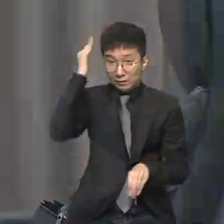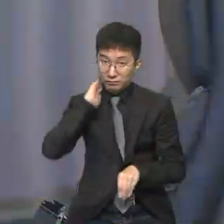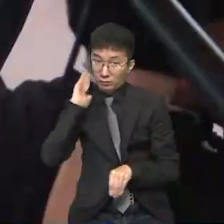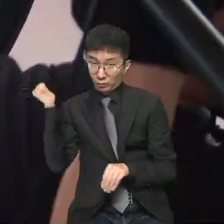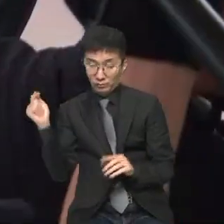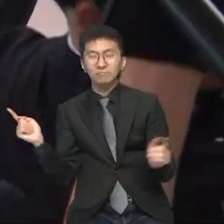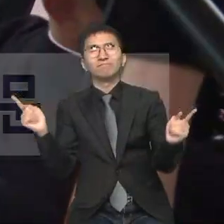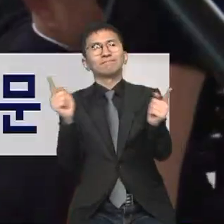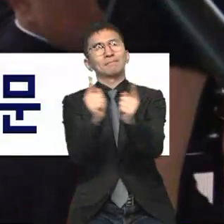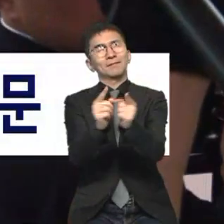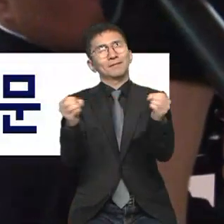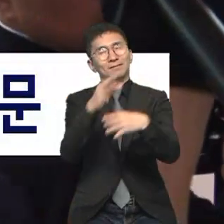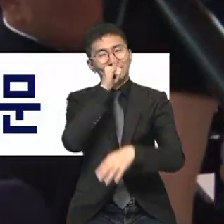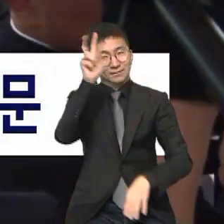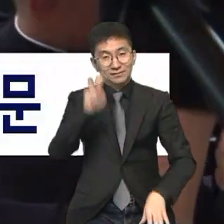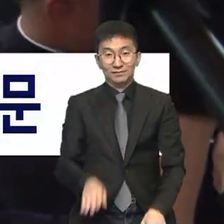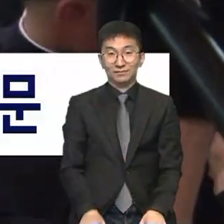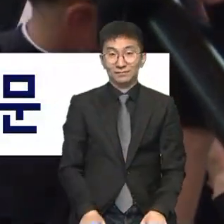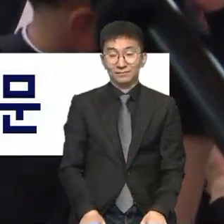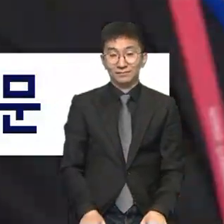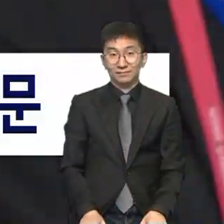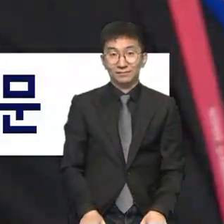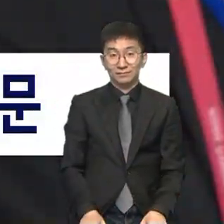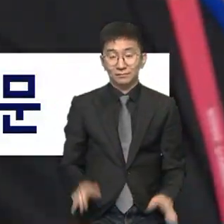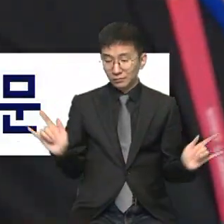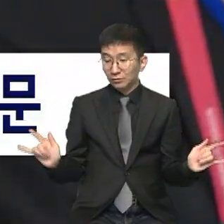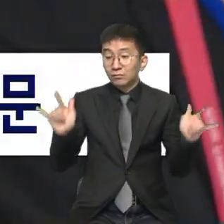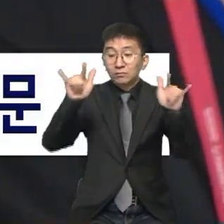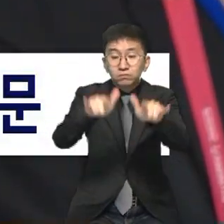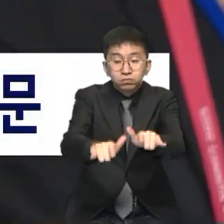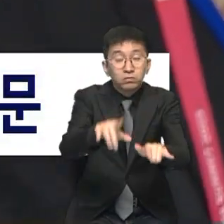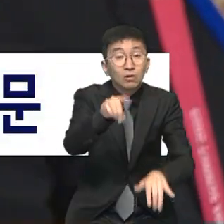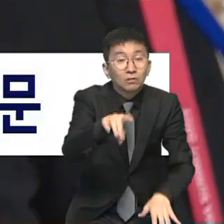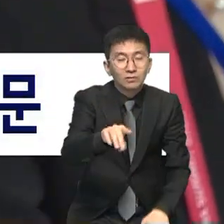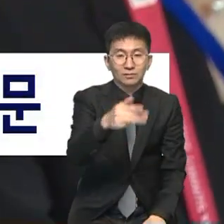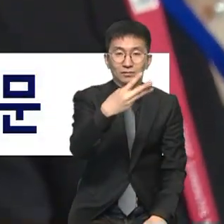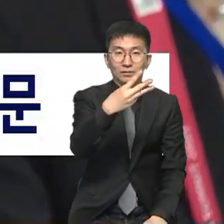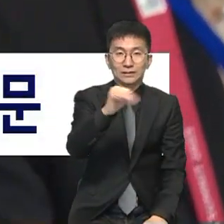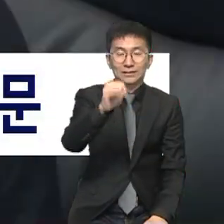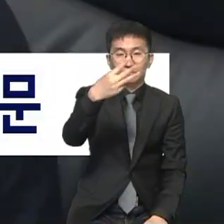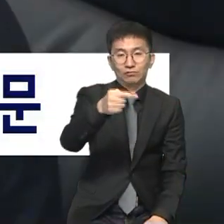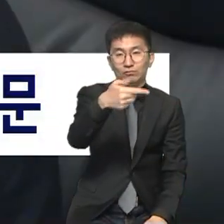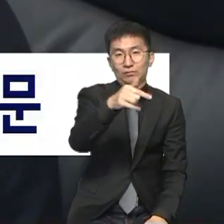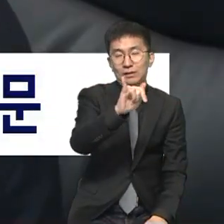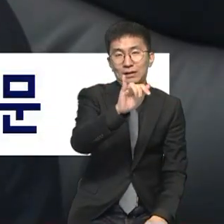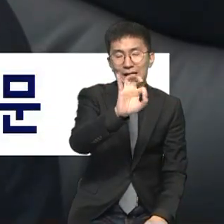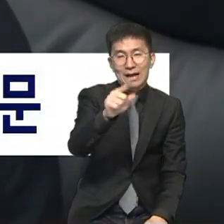윤석열 대통령과 기시다 총리 모두 나토 정상회의 참석차 11일과 12일 리투아니아를 방문합니다.